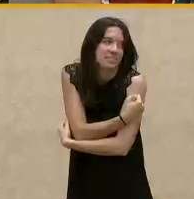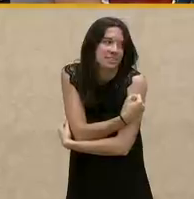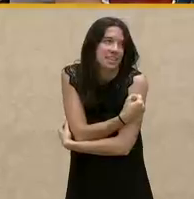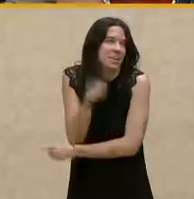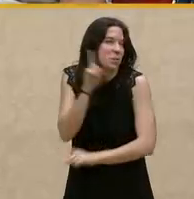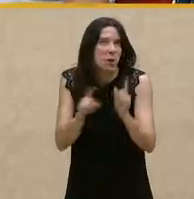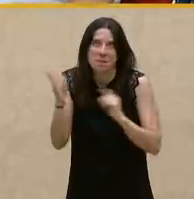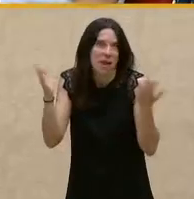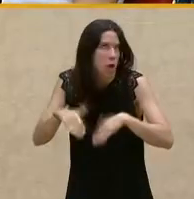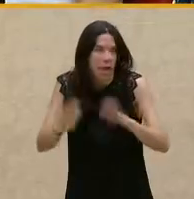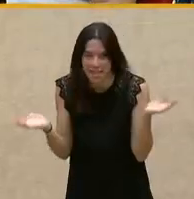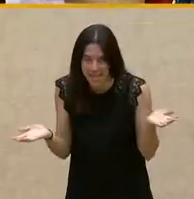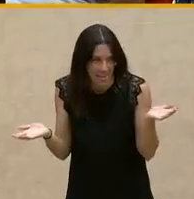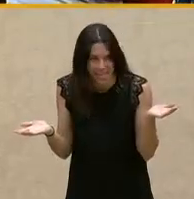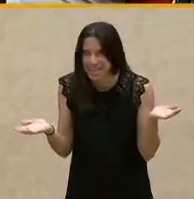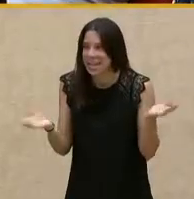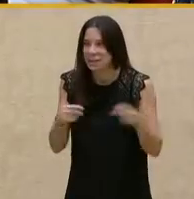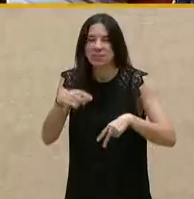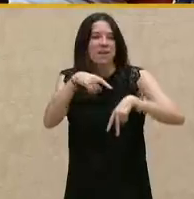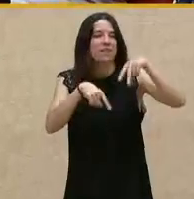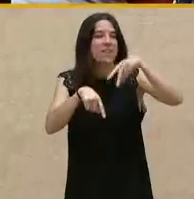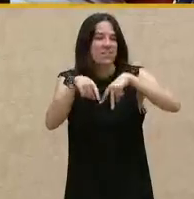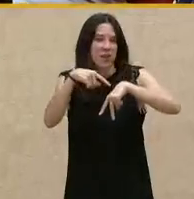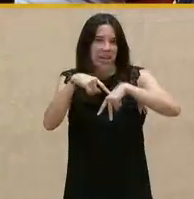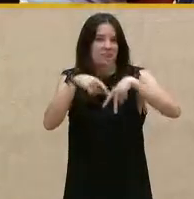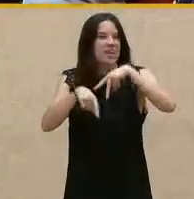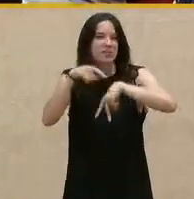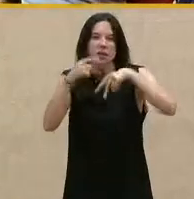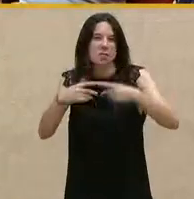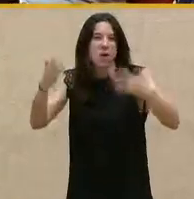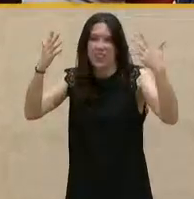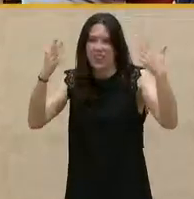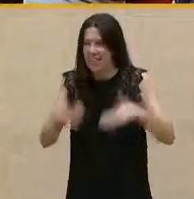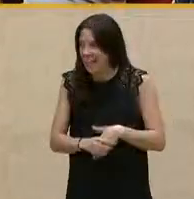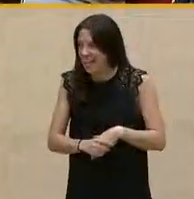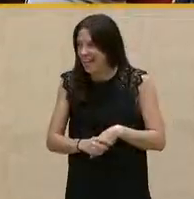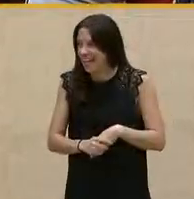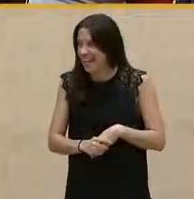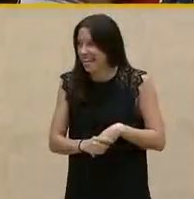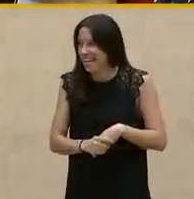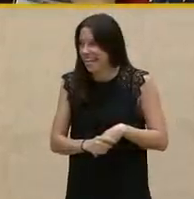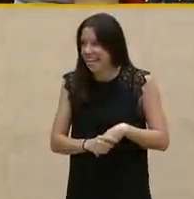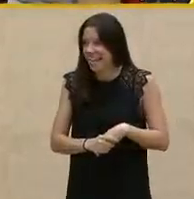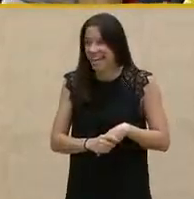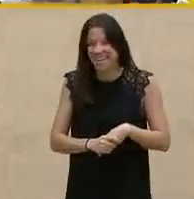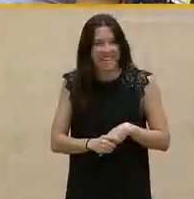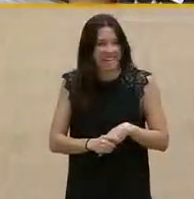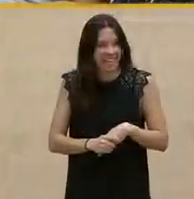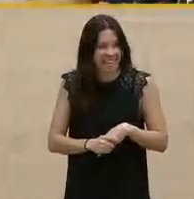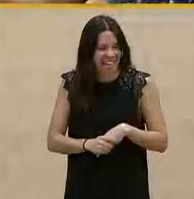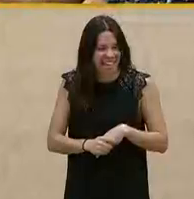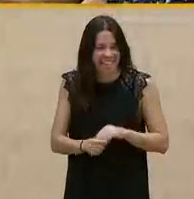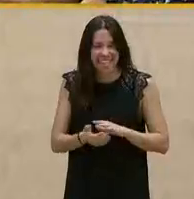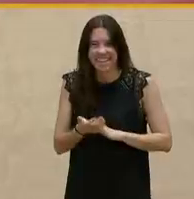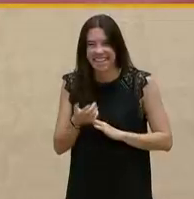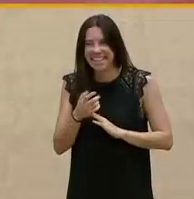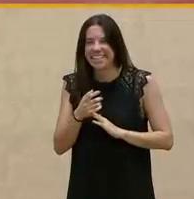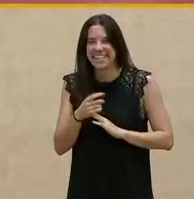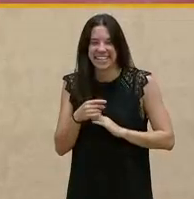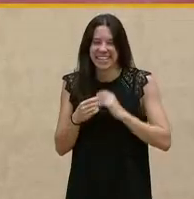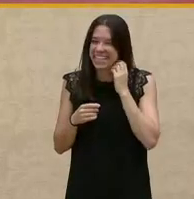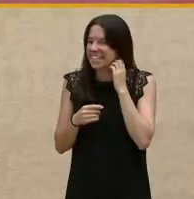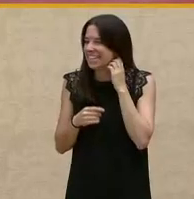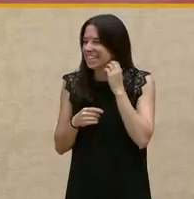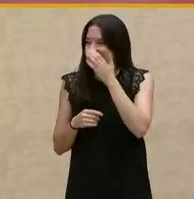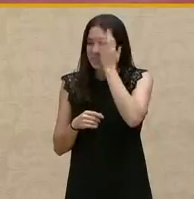Por tanto, qué grande es FESOCE. Al margen de esta buena práctica,